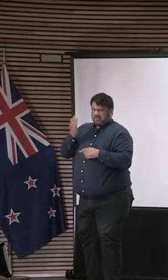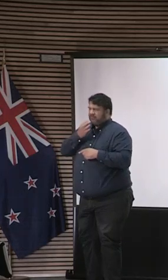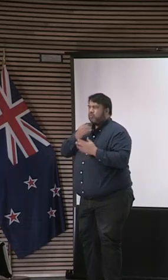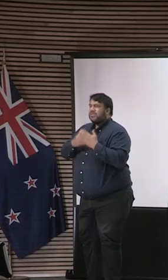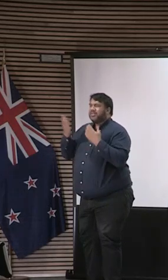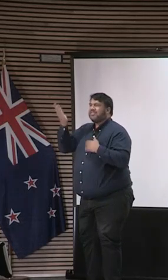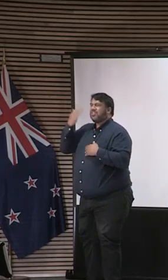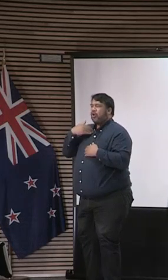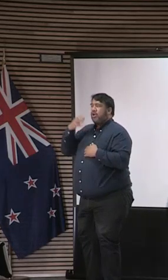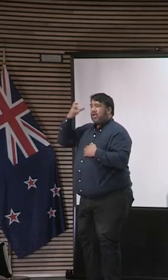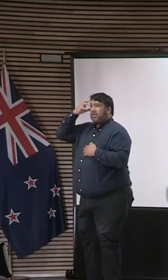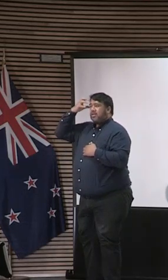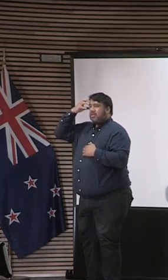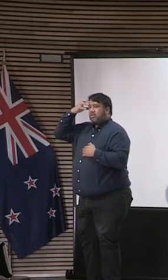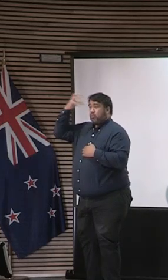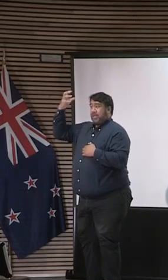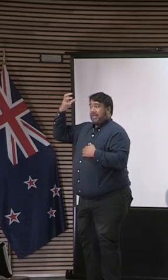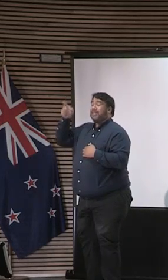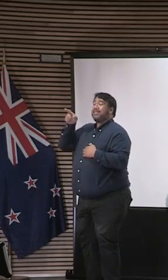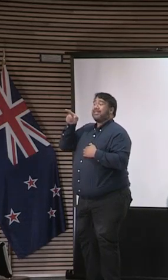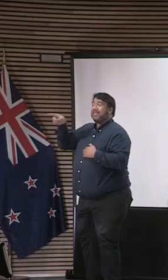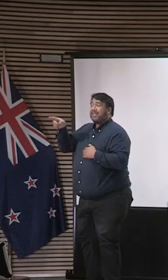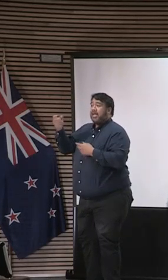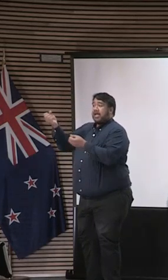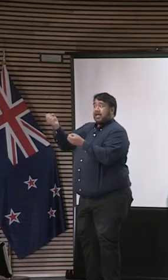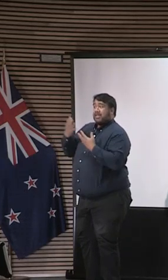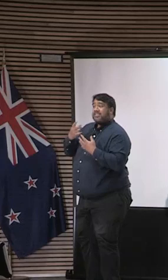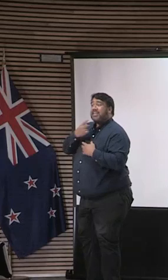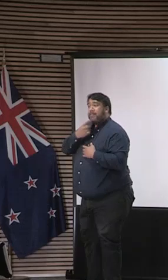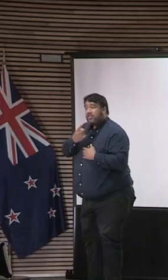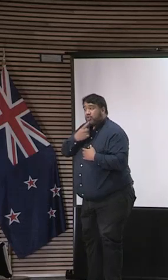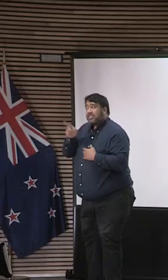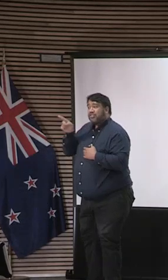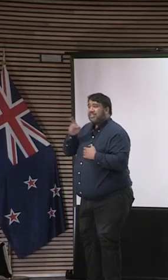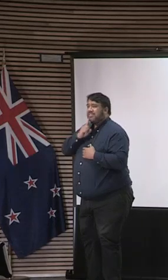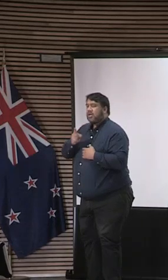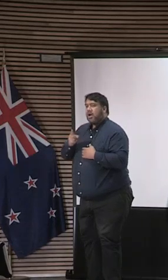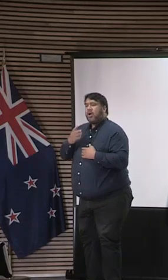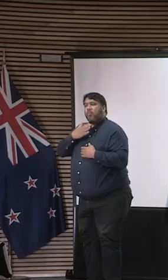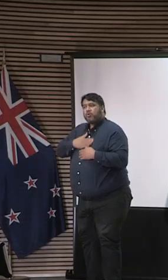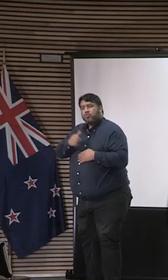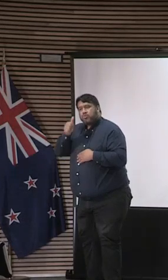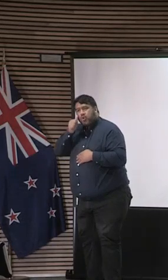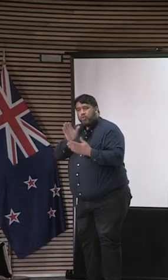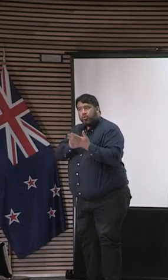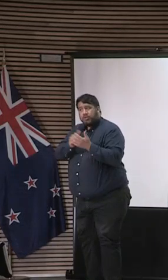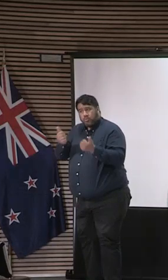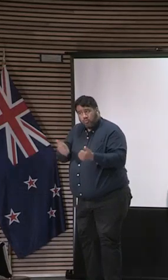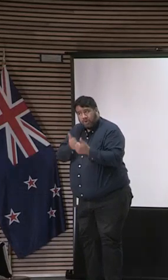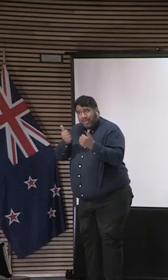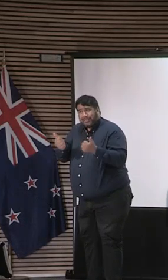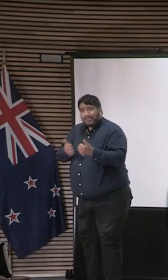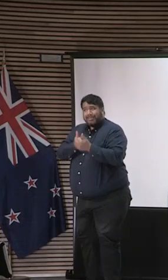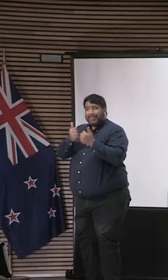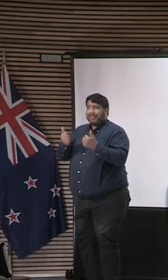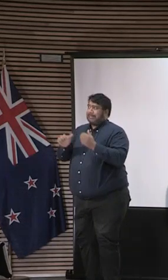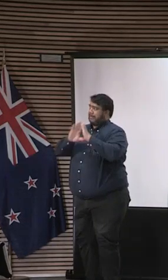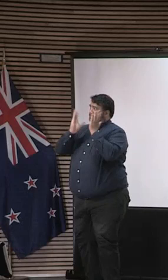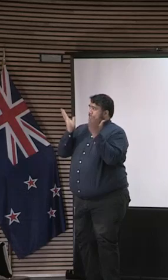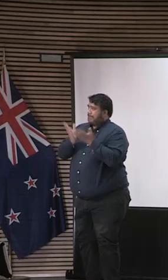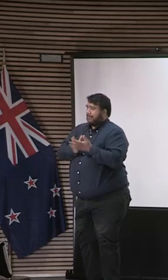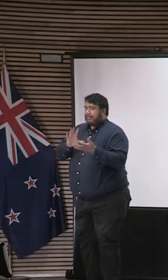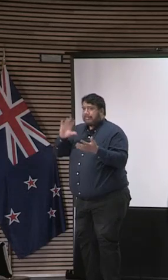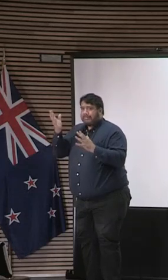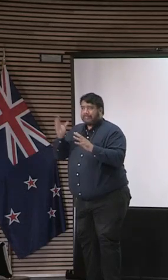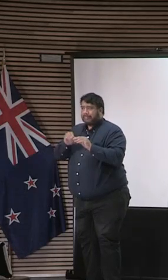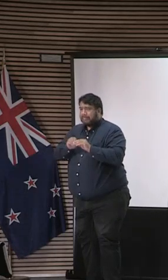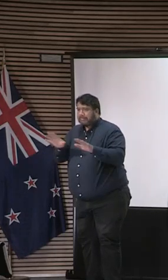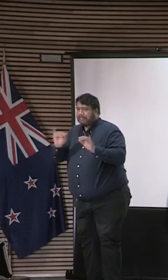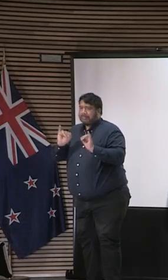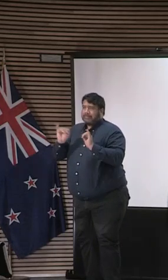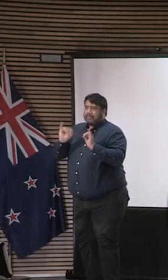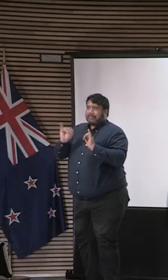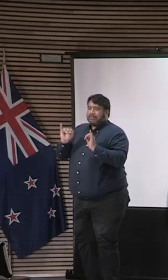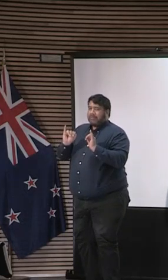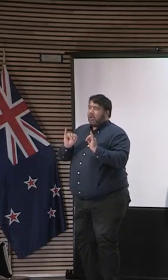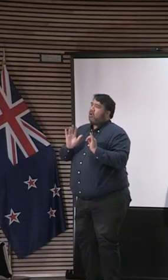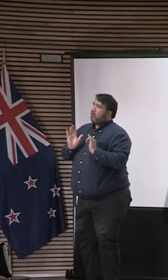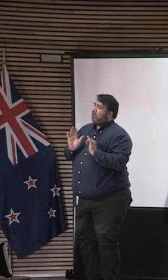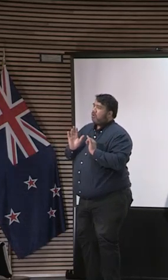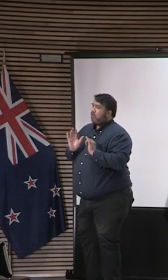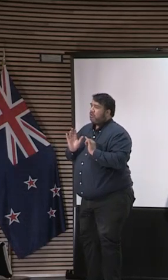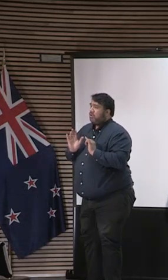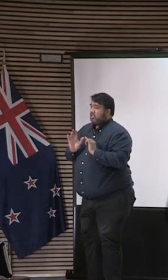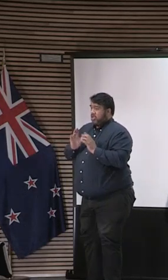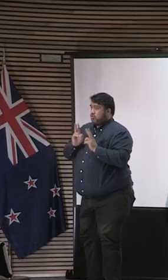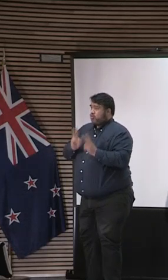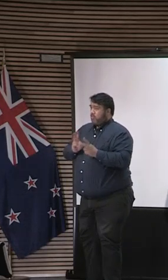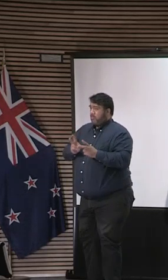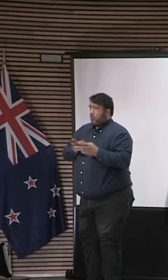whakamutunga, he aha te kaupapa